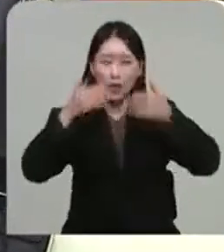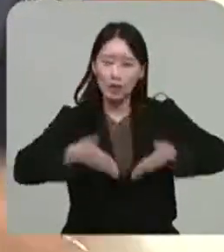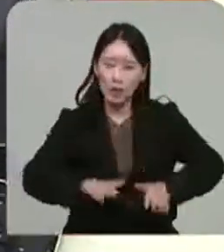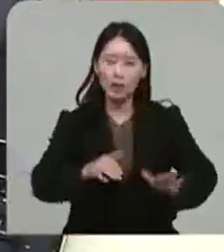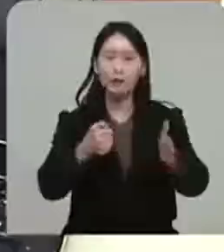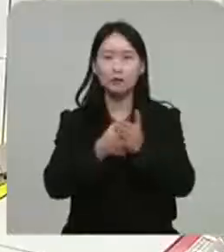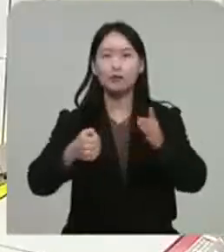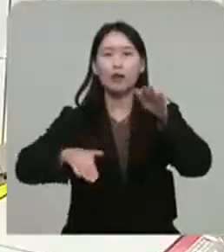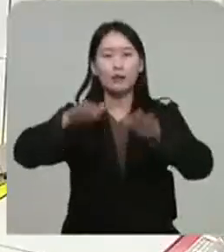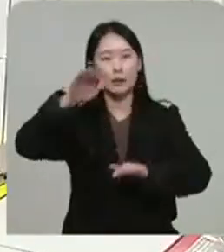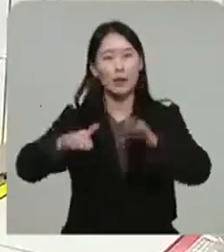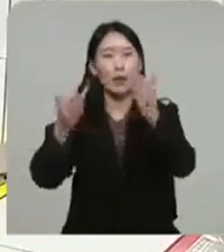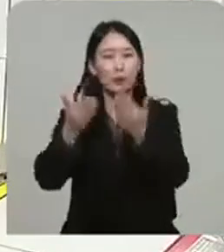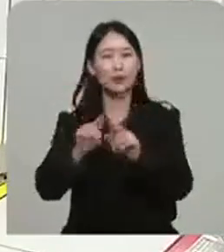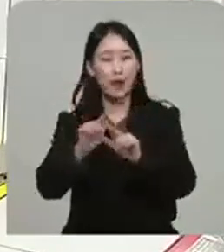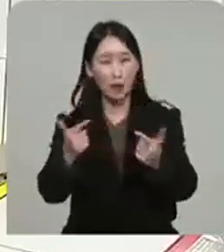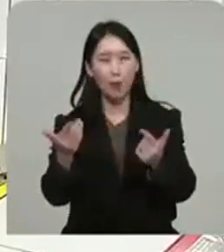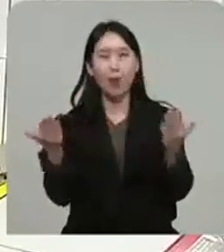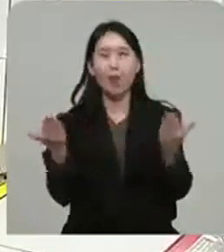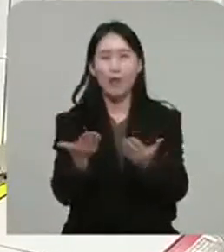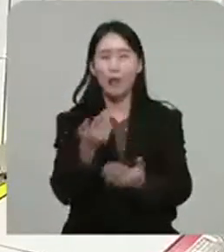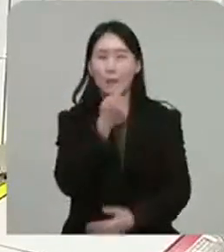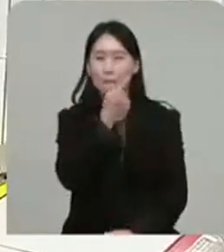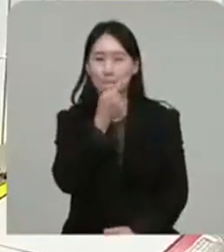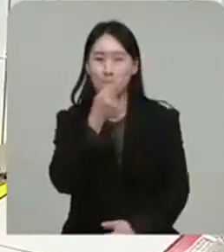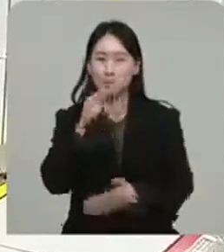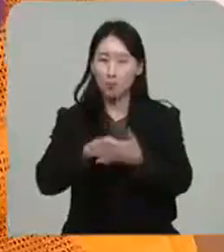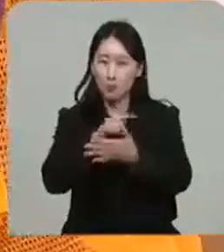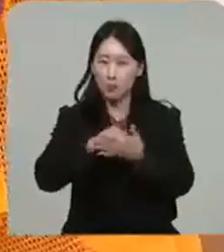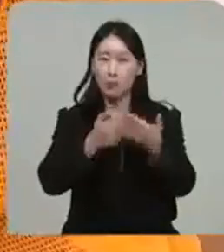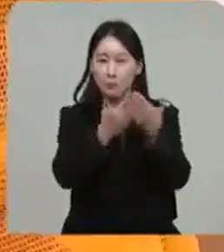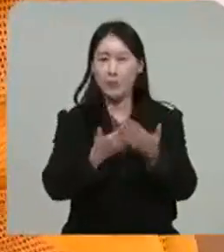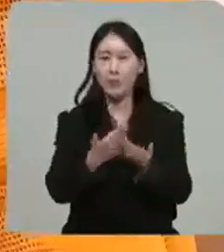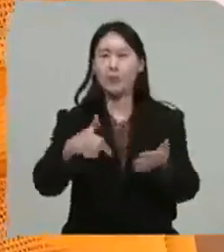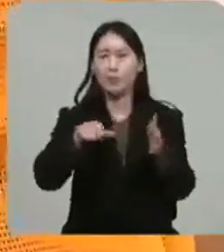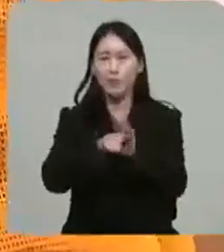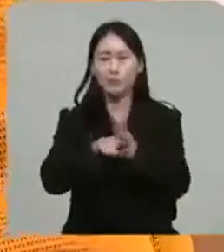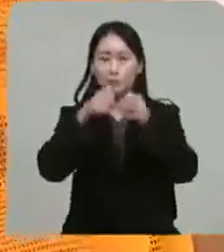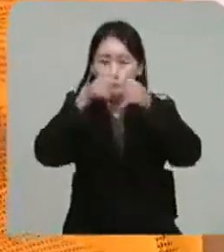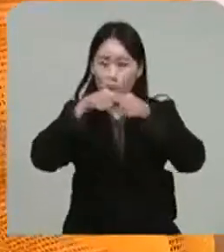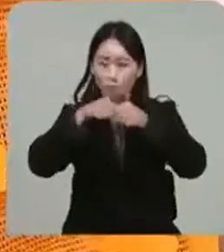받을 수 있는 체계적인 지원책 마련 이 시급해 보입니다. kbs 뉴스 이지현입니다.